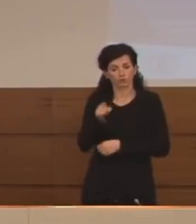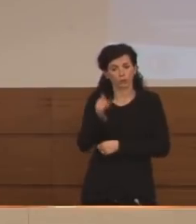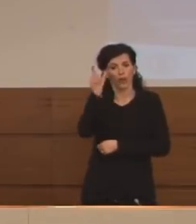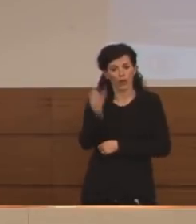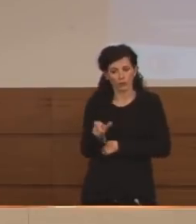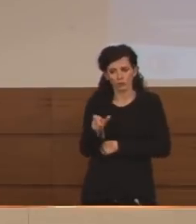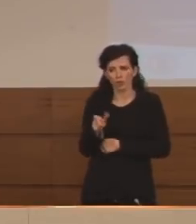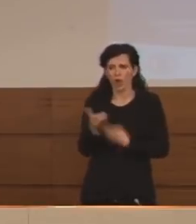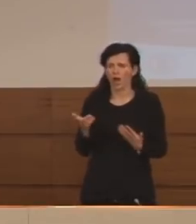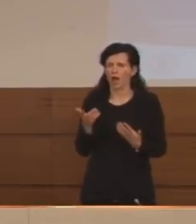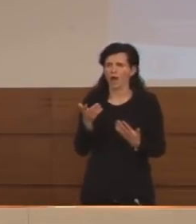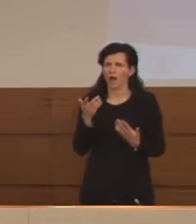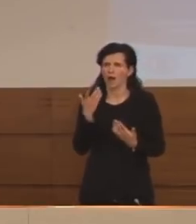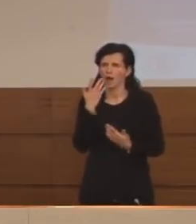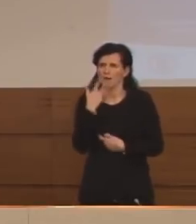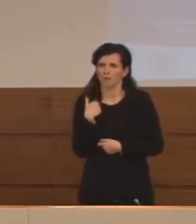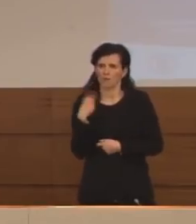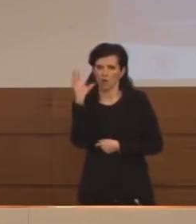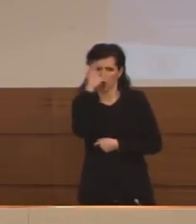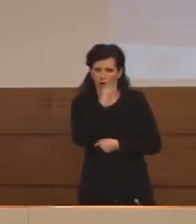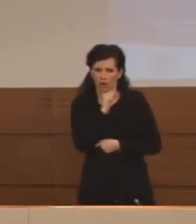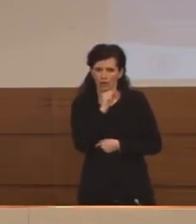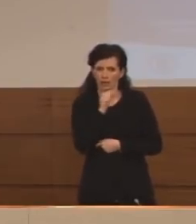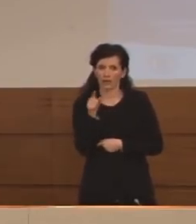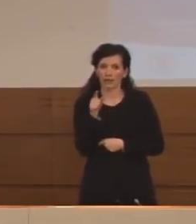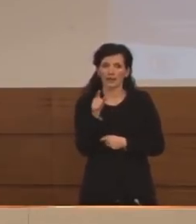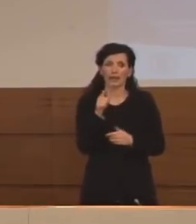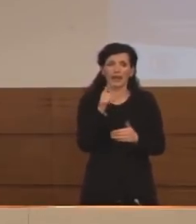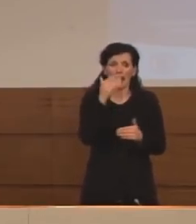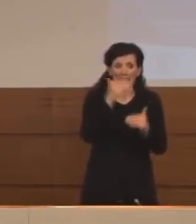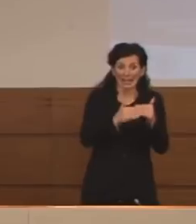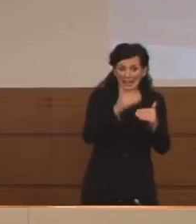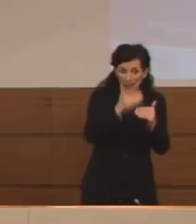se è davvero limitato o se ha margini di crescita